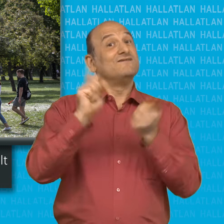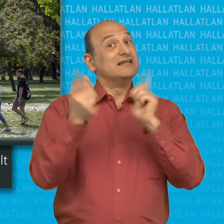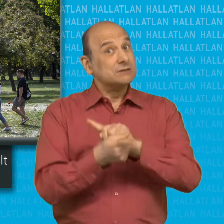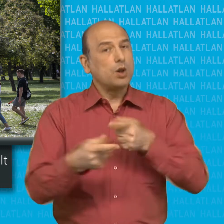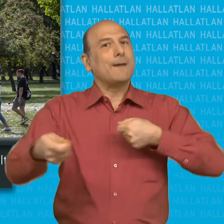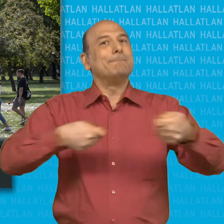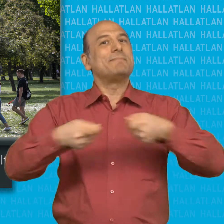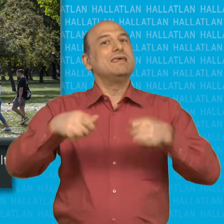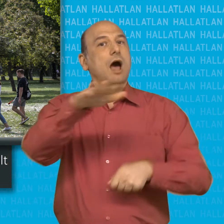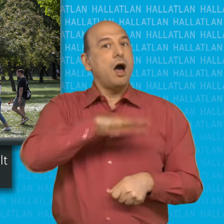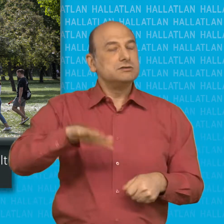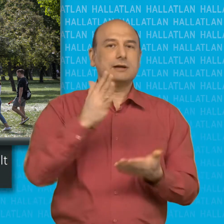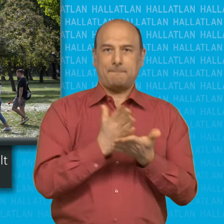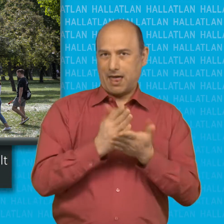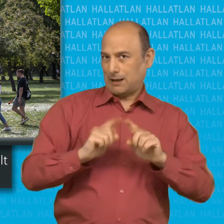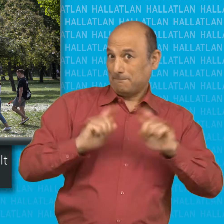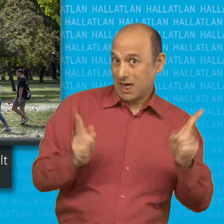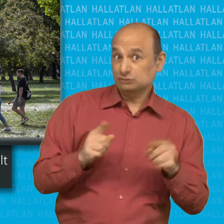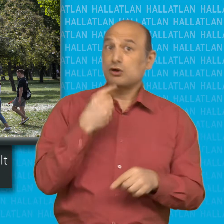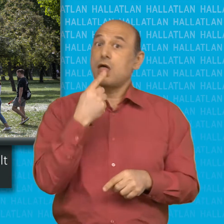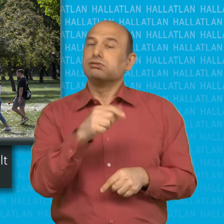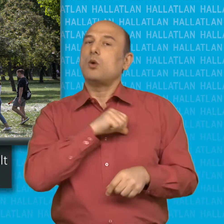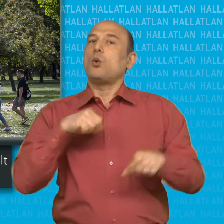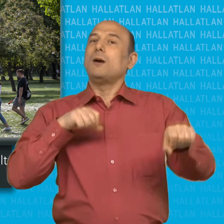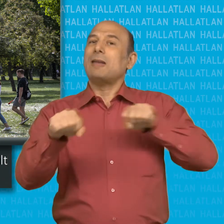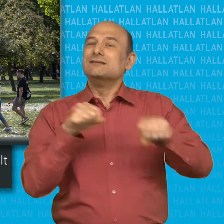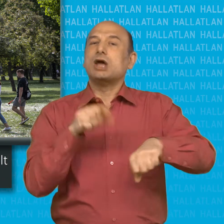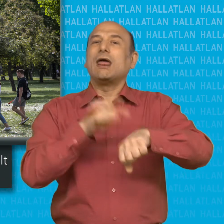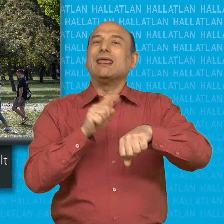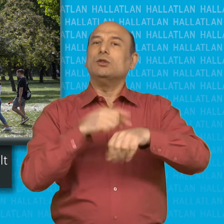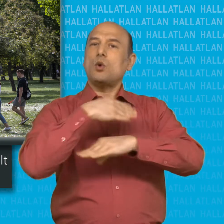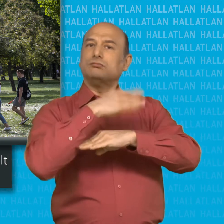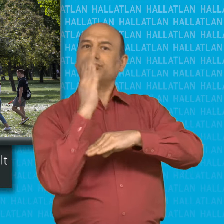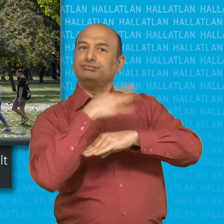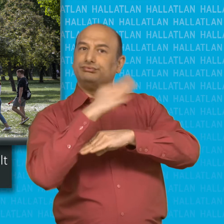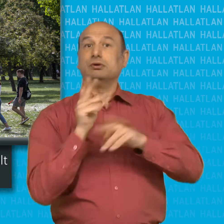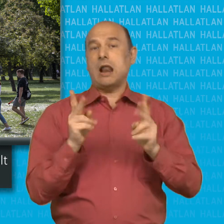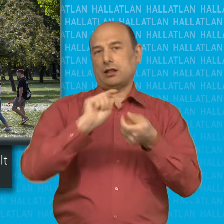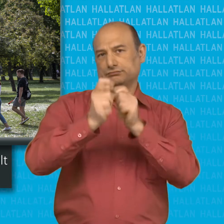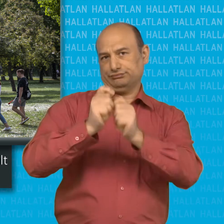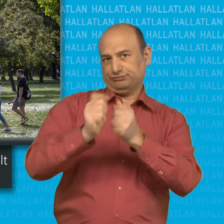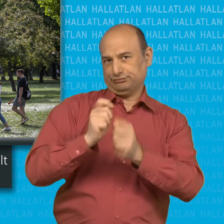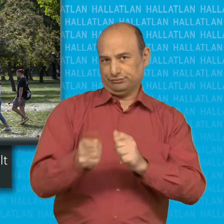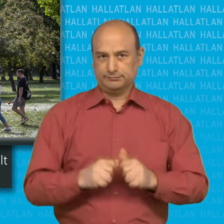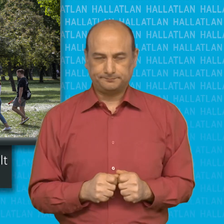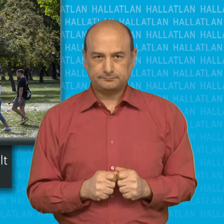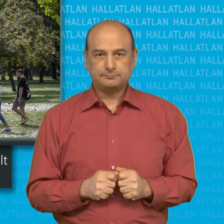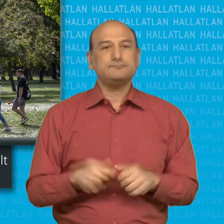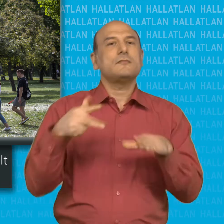a piacokon azonban a kerületi önkormányzatok ettől eltérően is kialakíthatnak kizárólagos idősávokat az időseknek.